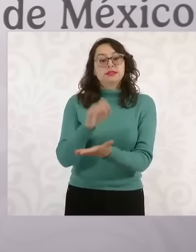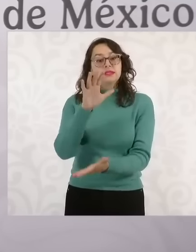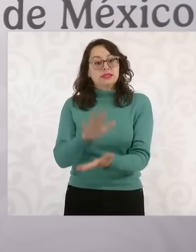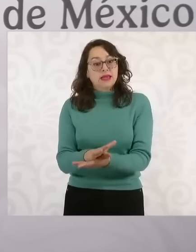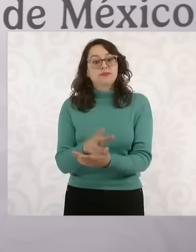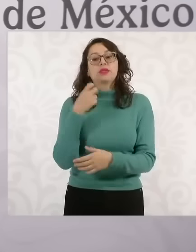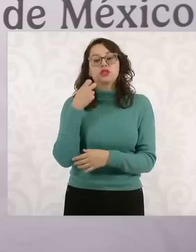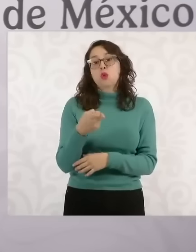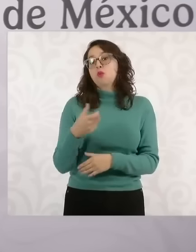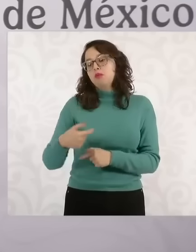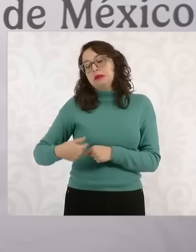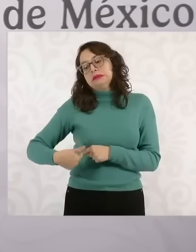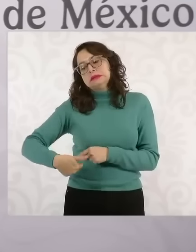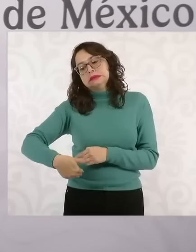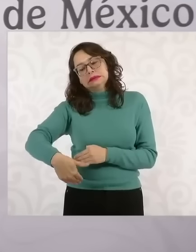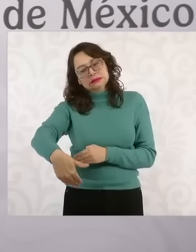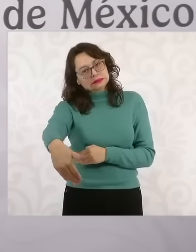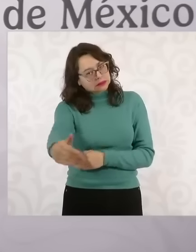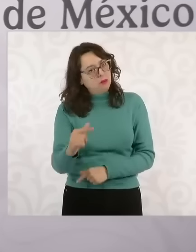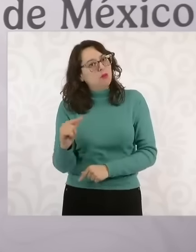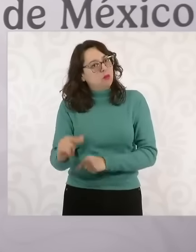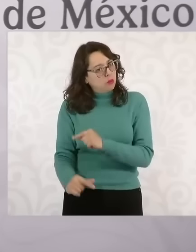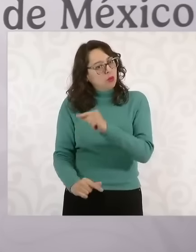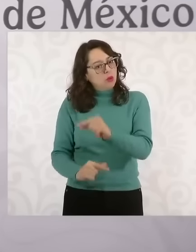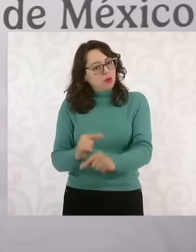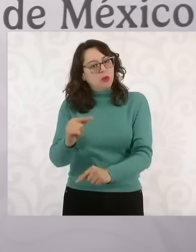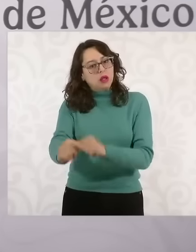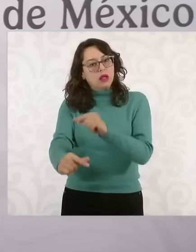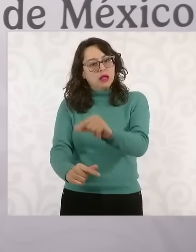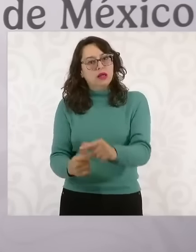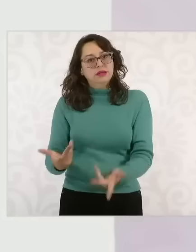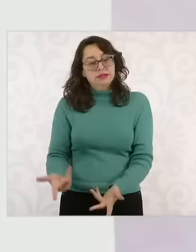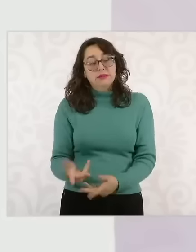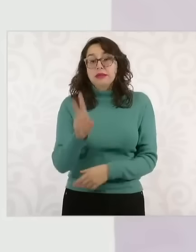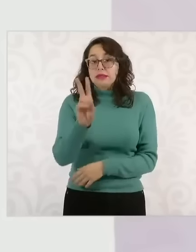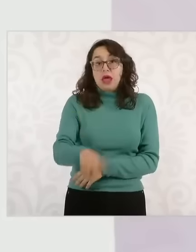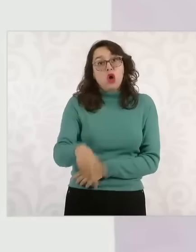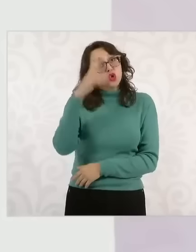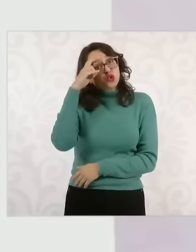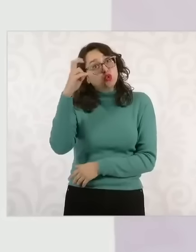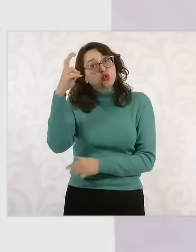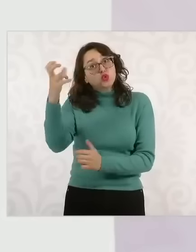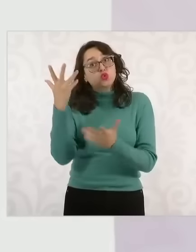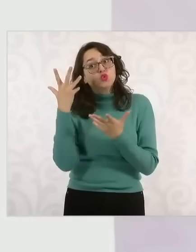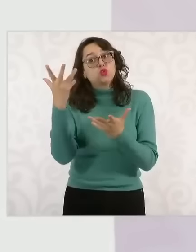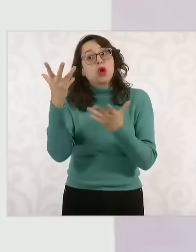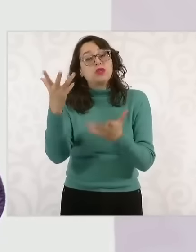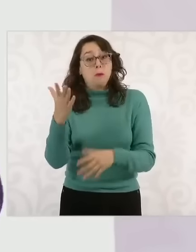digitalizado el sistema de salud, que es un sueño eh que no solamente tiene la presidenta, sino